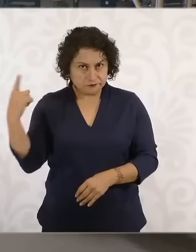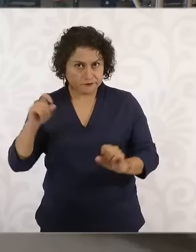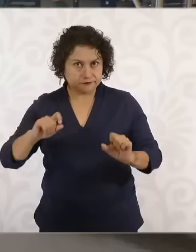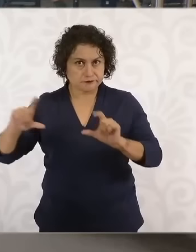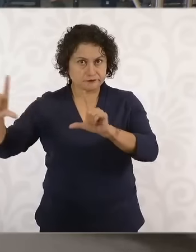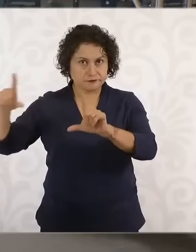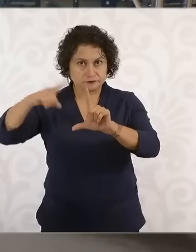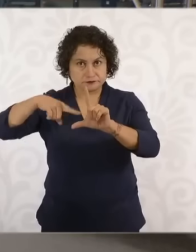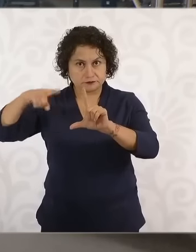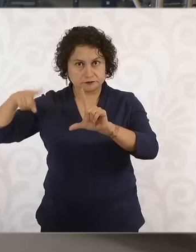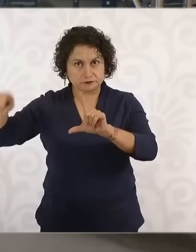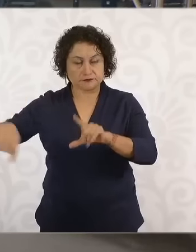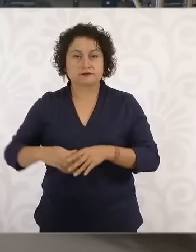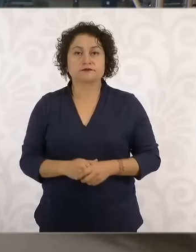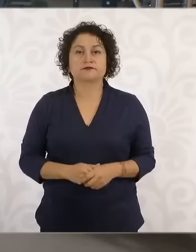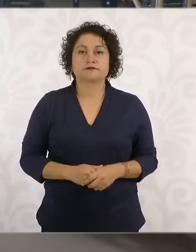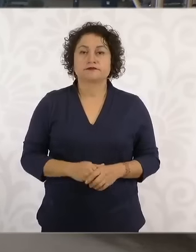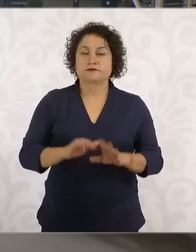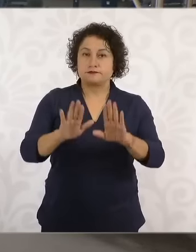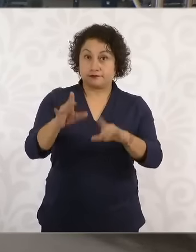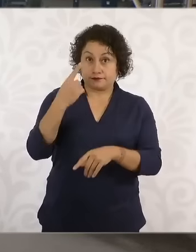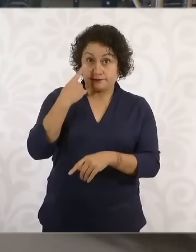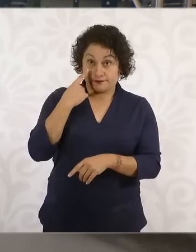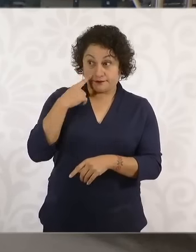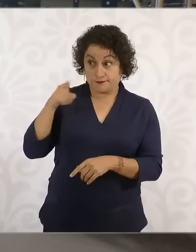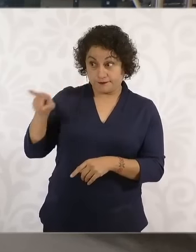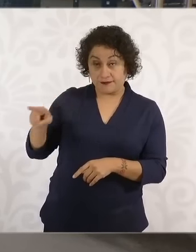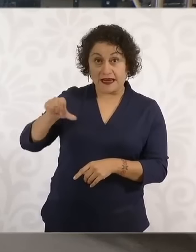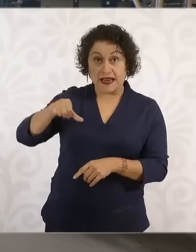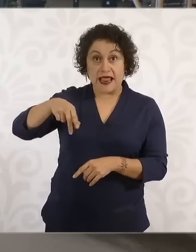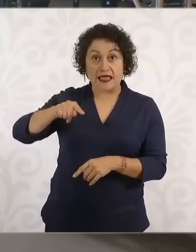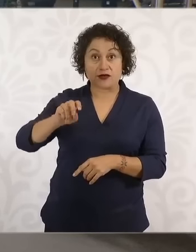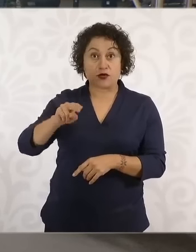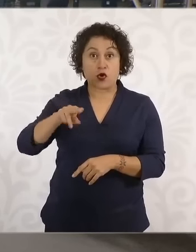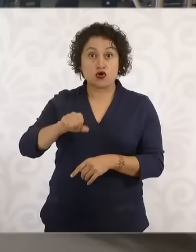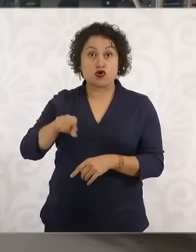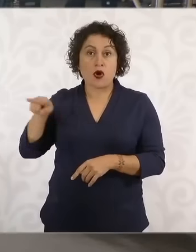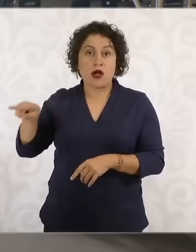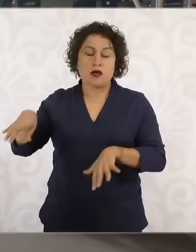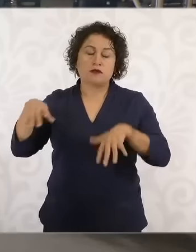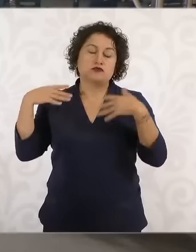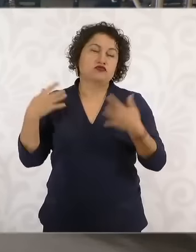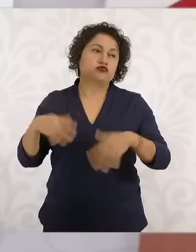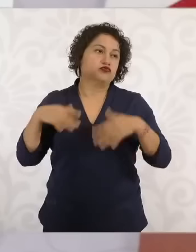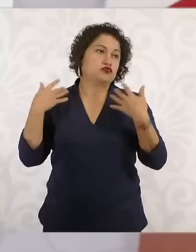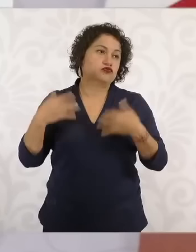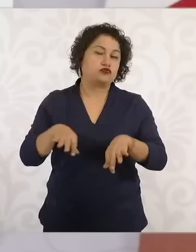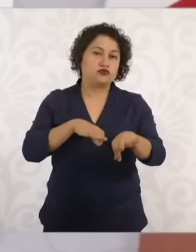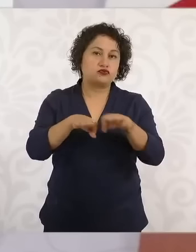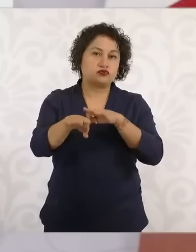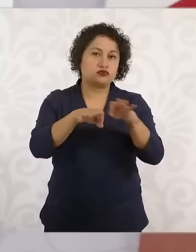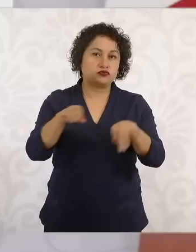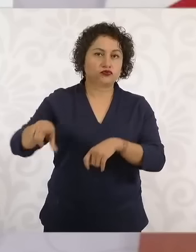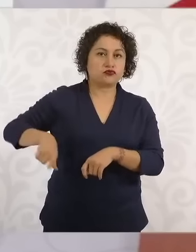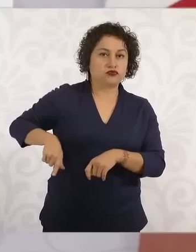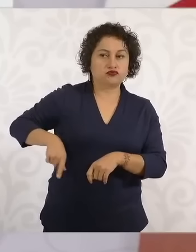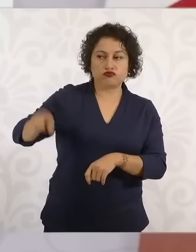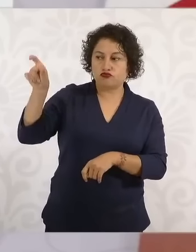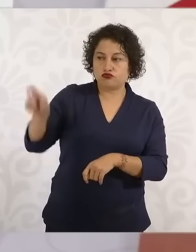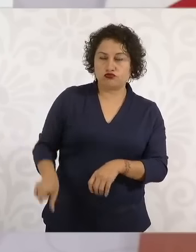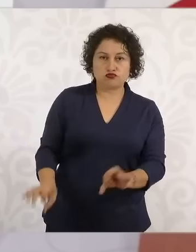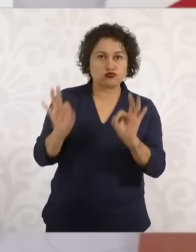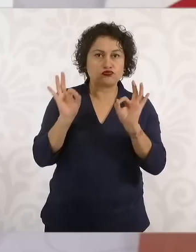que por cierto Antonio es un gran servidor público,